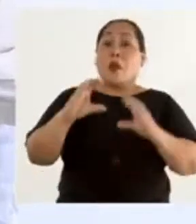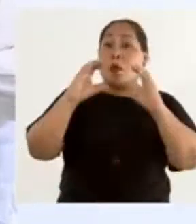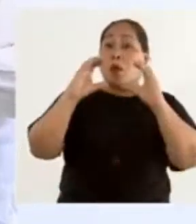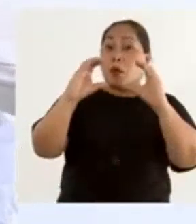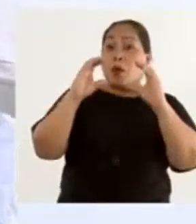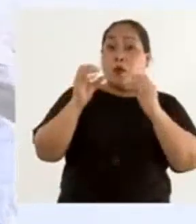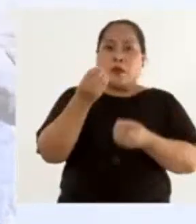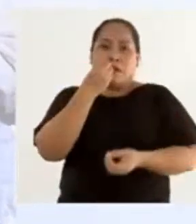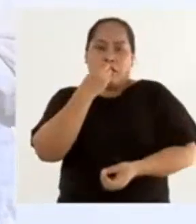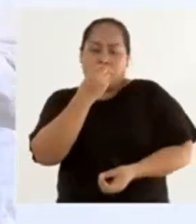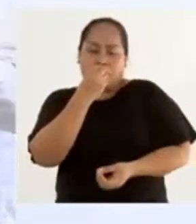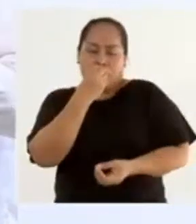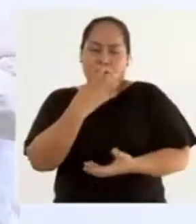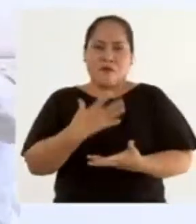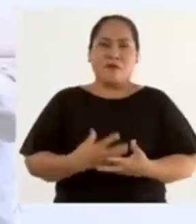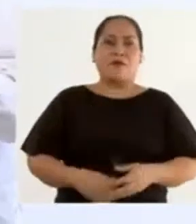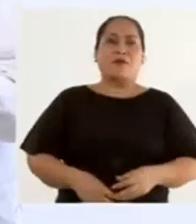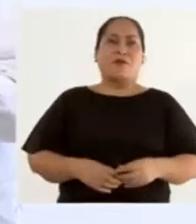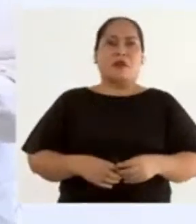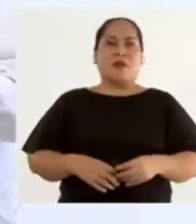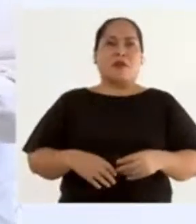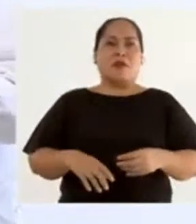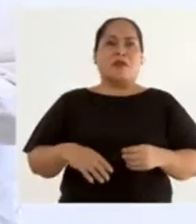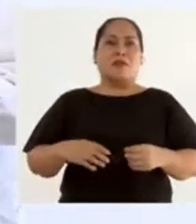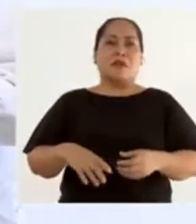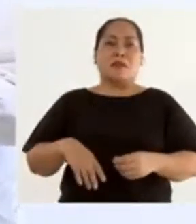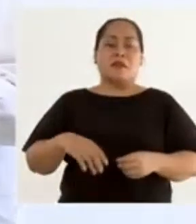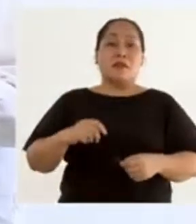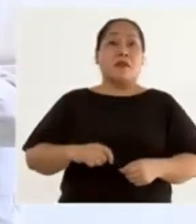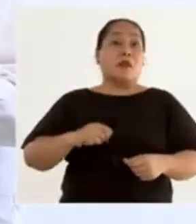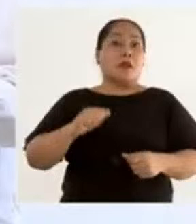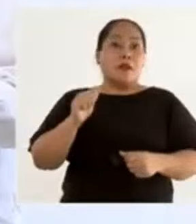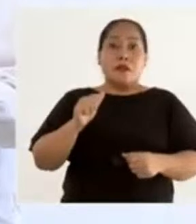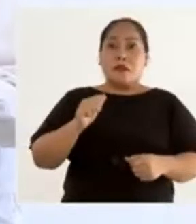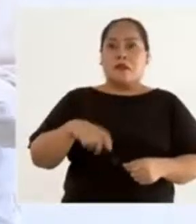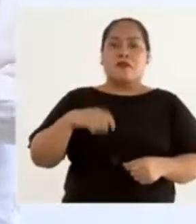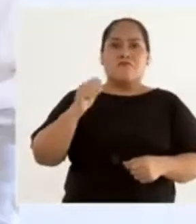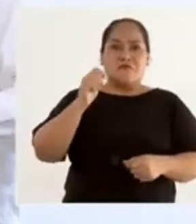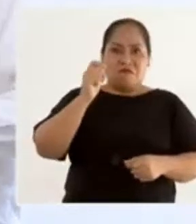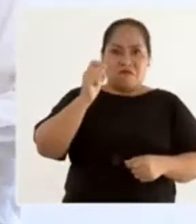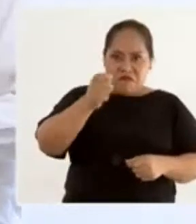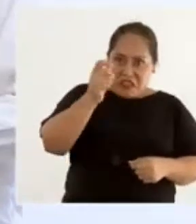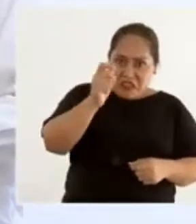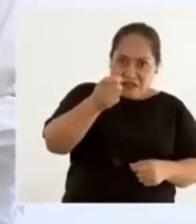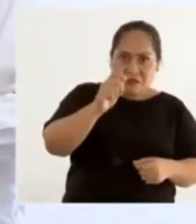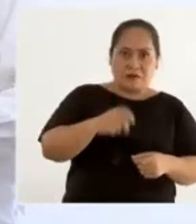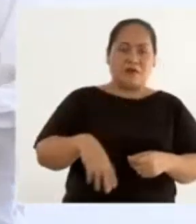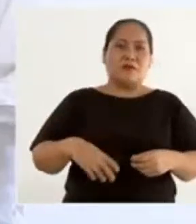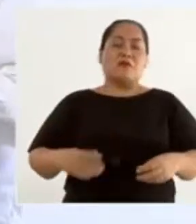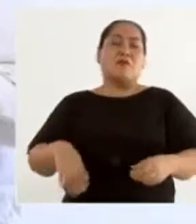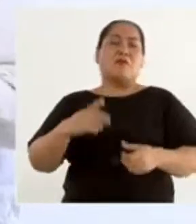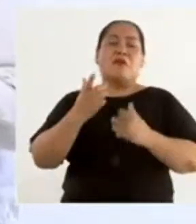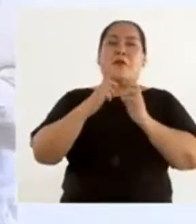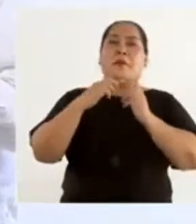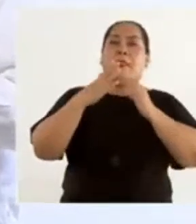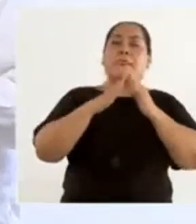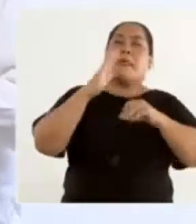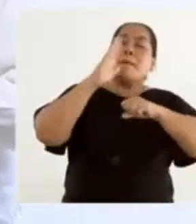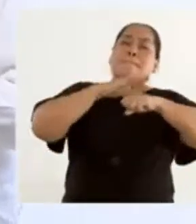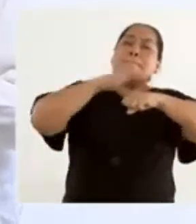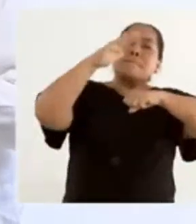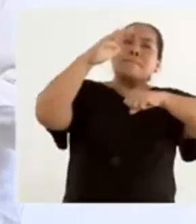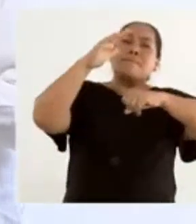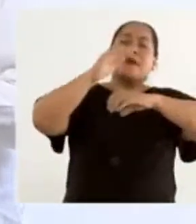[Música] de vida. Y también es muy importante que sepan que no es la fase terminal,